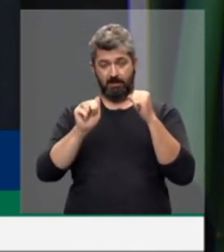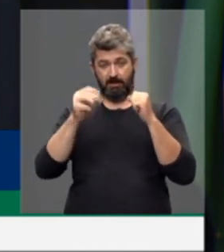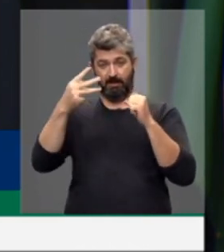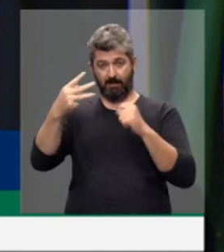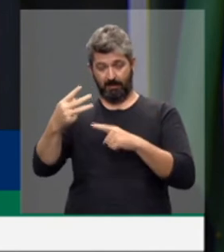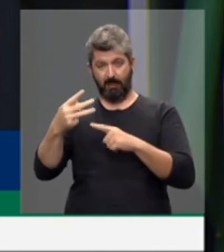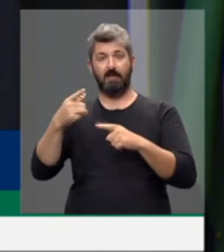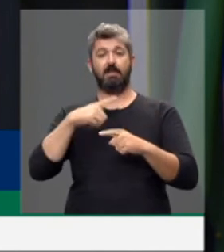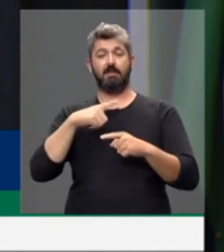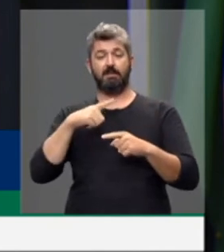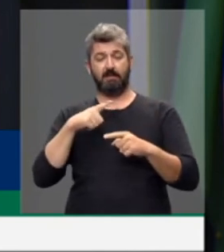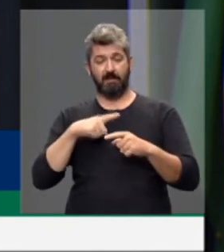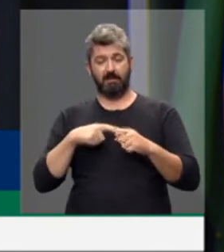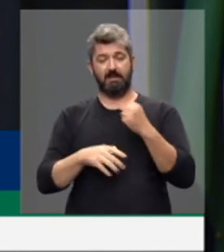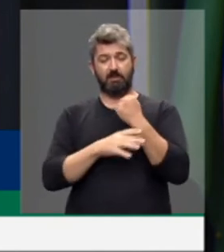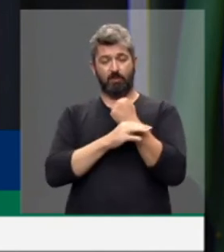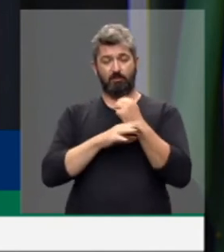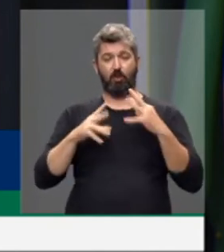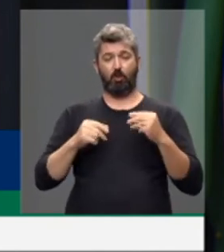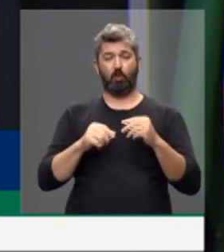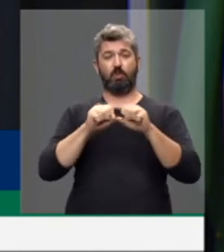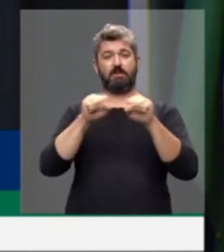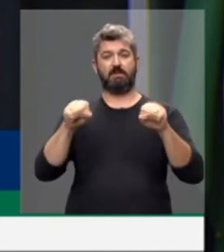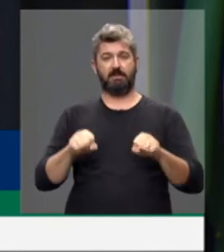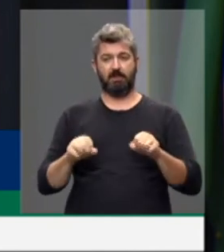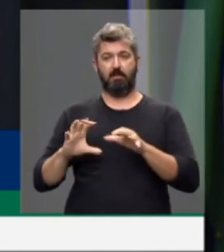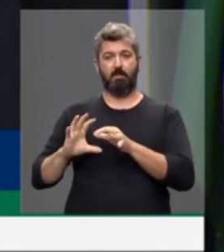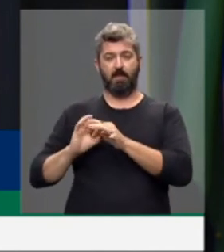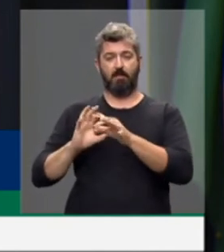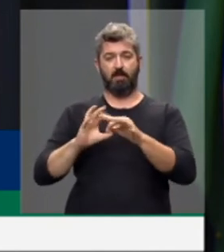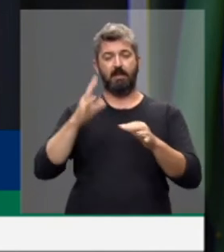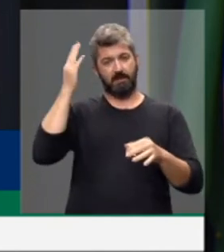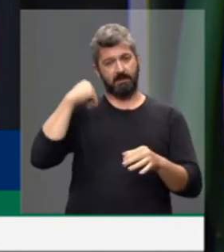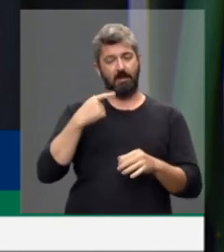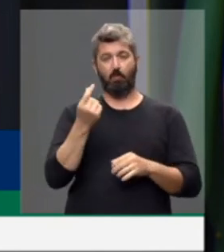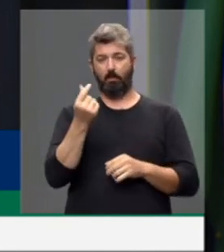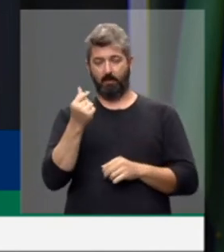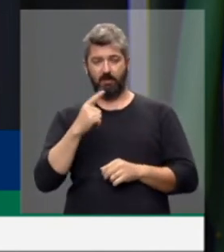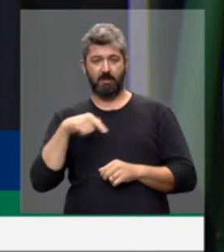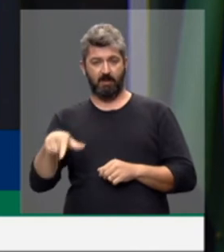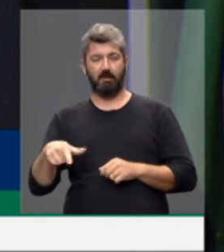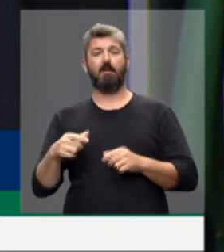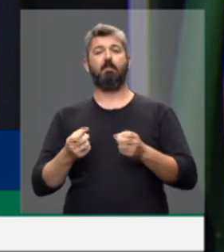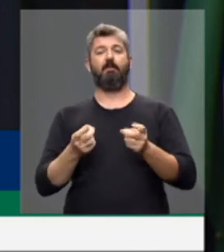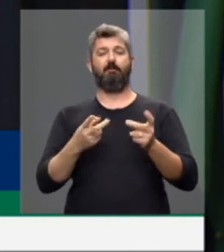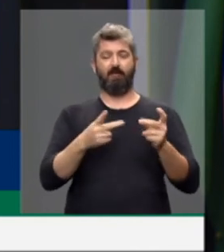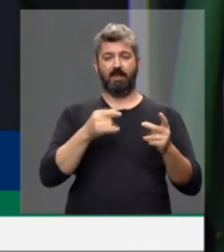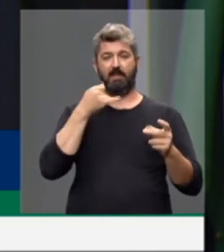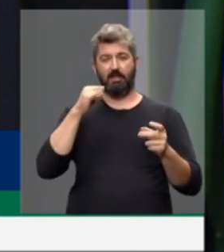ADICIONALMENTE, CONSIDERAMOS QUE A USINA ANGRA TRÊS CONFERE SEGURANÇA ENERGÉTICA PARA TODO SISTEMA INTERLIGADO, JULGAMOS NECESSÁRIOS QUE OS